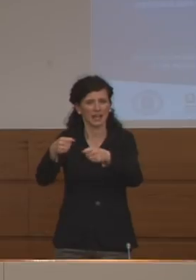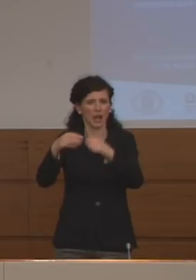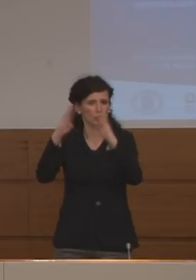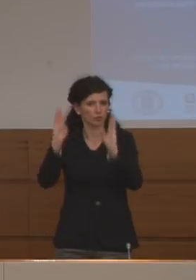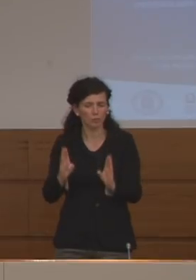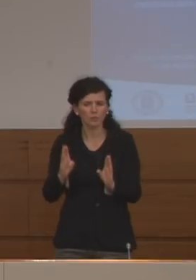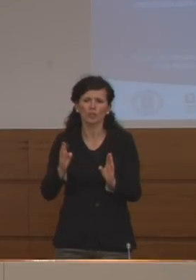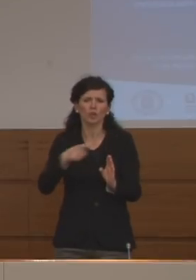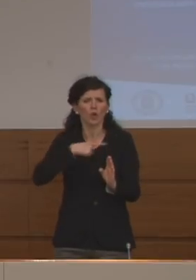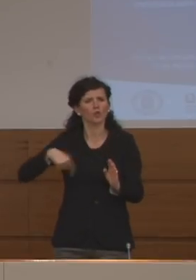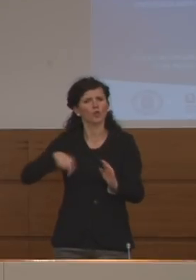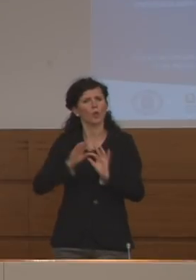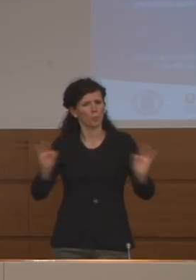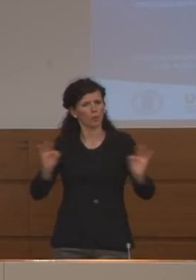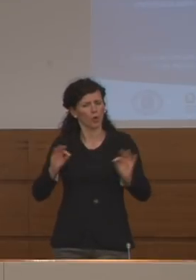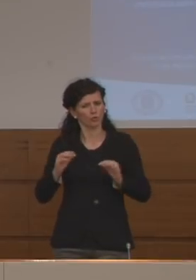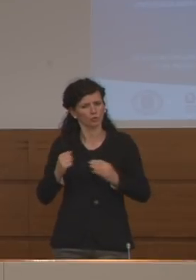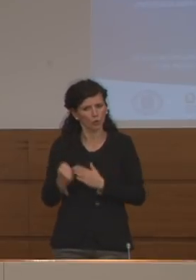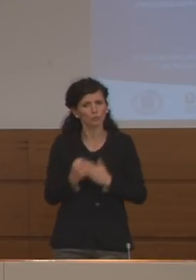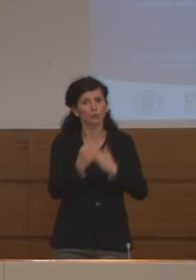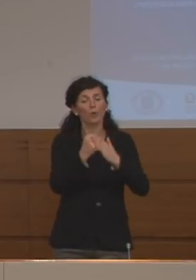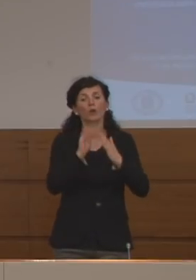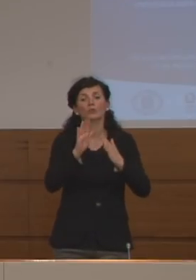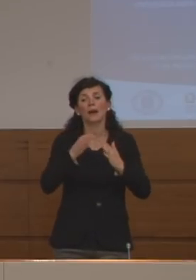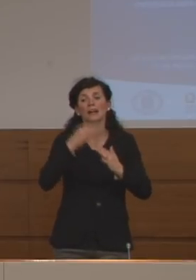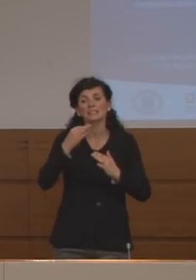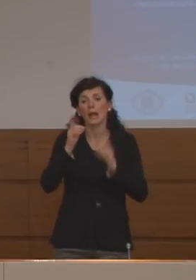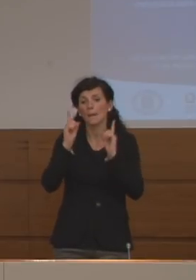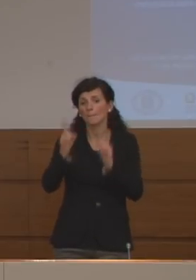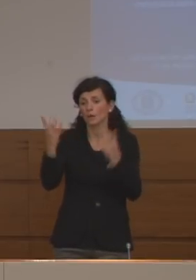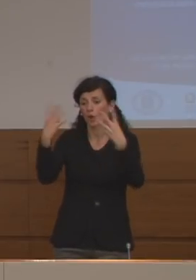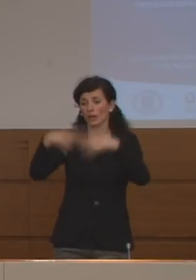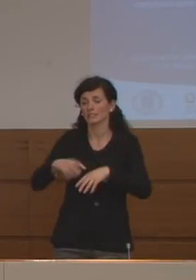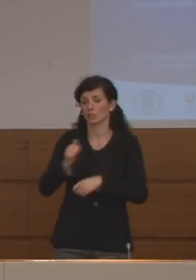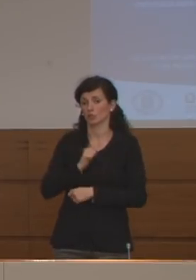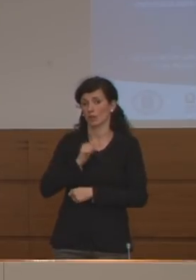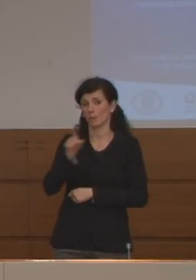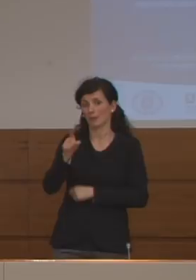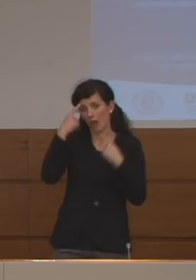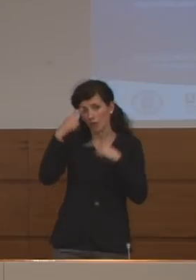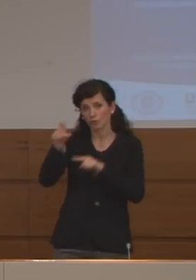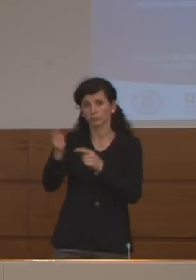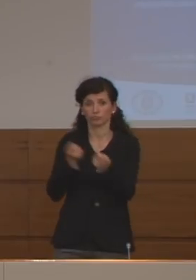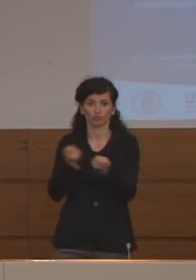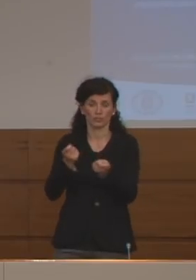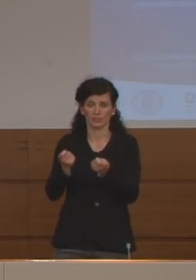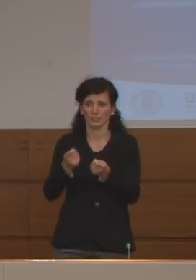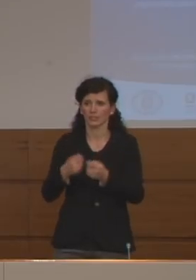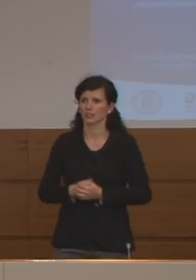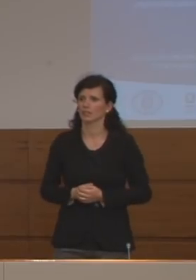dall'organizzazione però del privato che gestisce il servizio. Per l'orario dei supermercati?